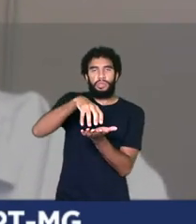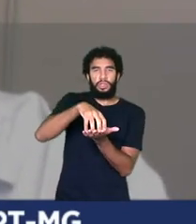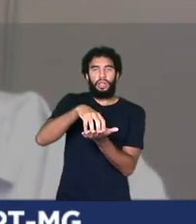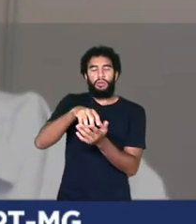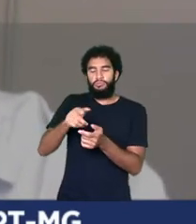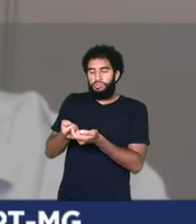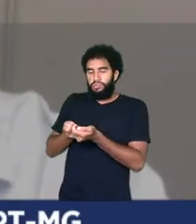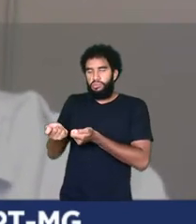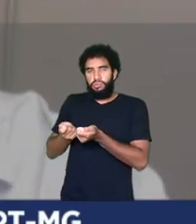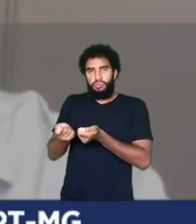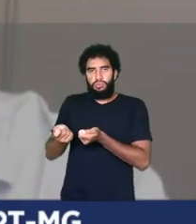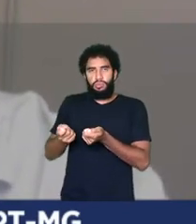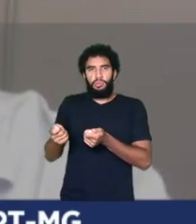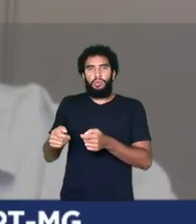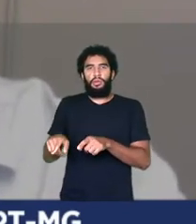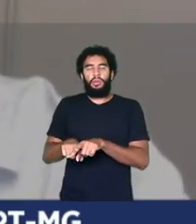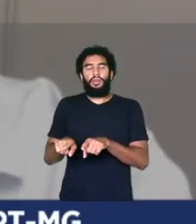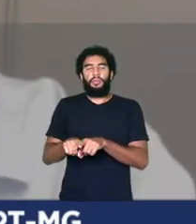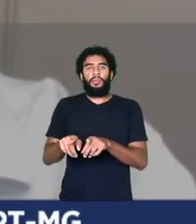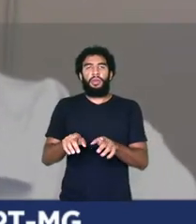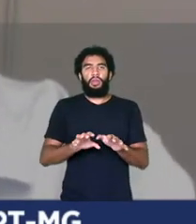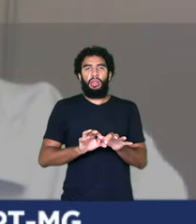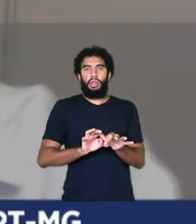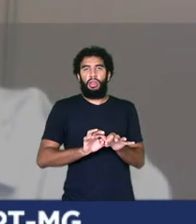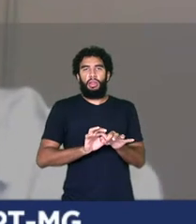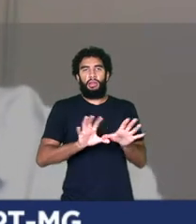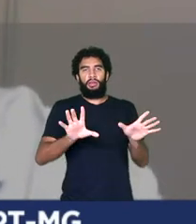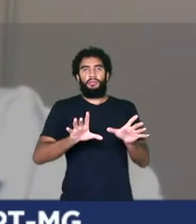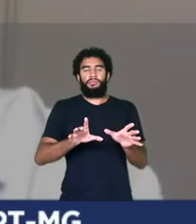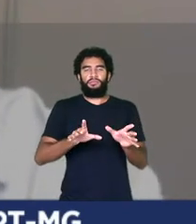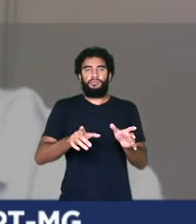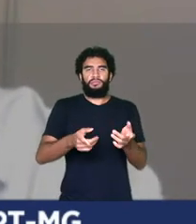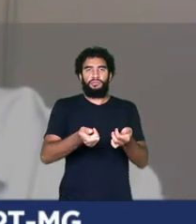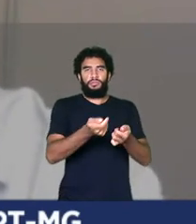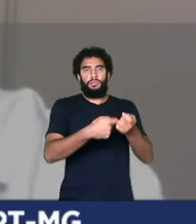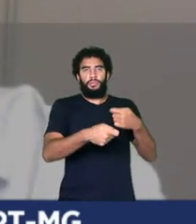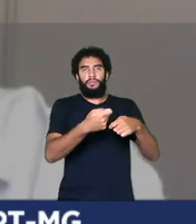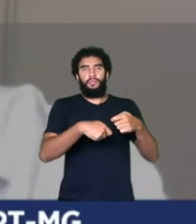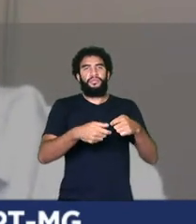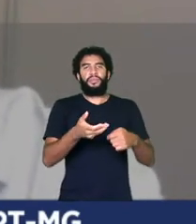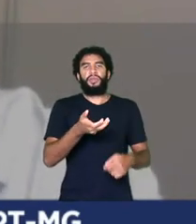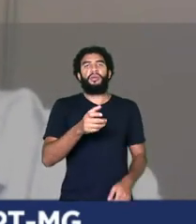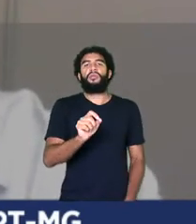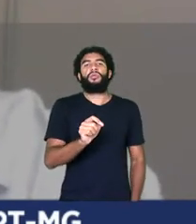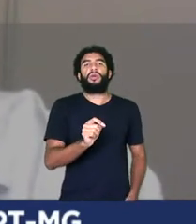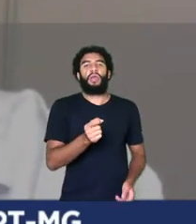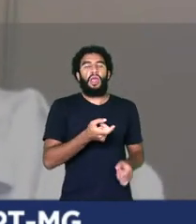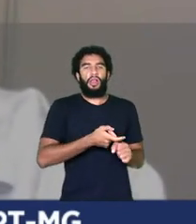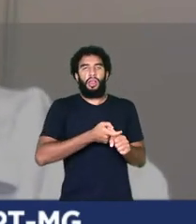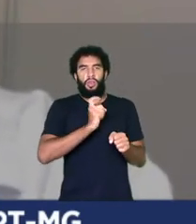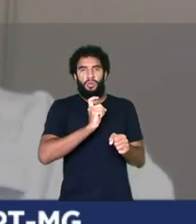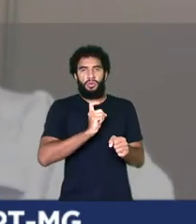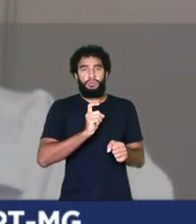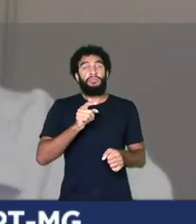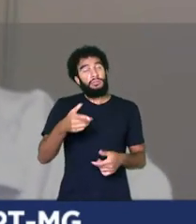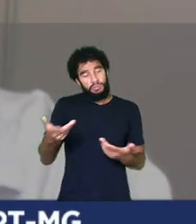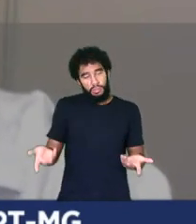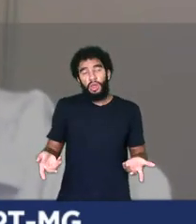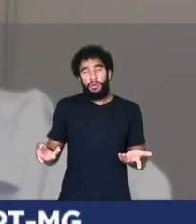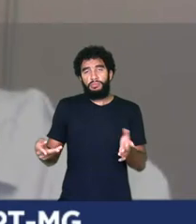O, NA IDEOLOGIA DOS NEO FASCISTAS E NO CASO DOS LIBERALISMO, NO MERCADO, O MERCADO QUE SÓ QUER LUCRO. ESSE É O GOVERNO BOLSONARO,